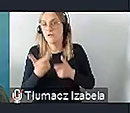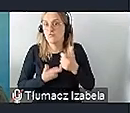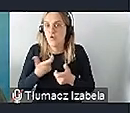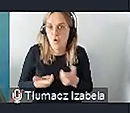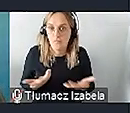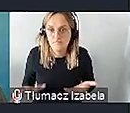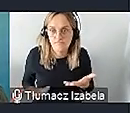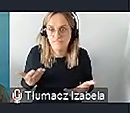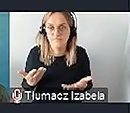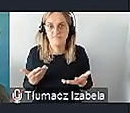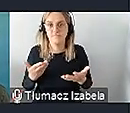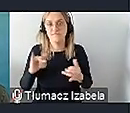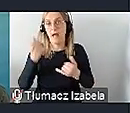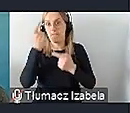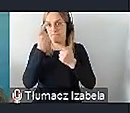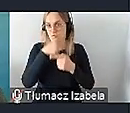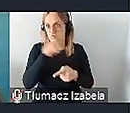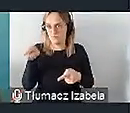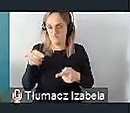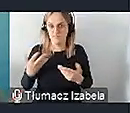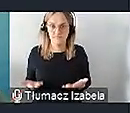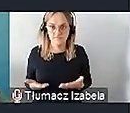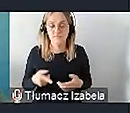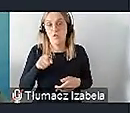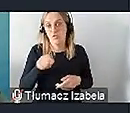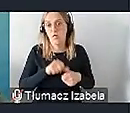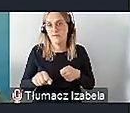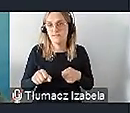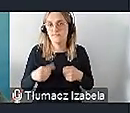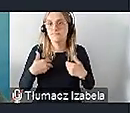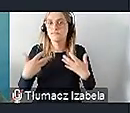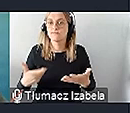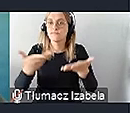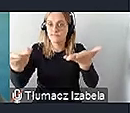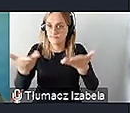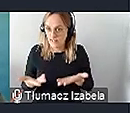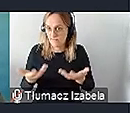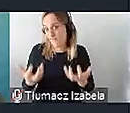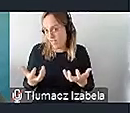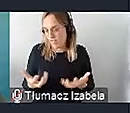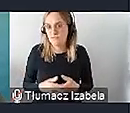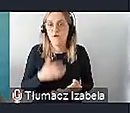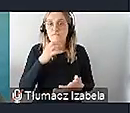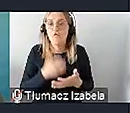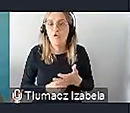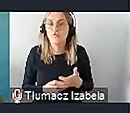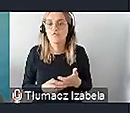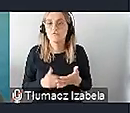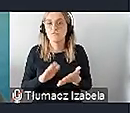w zależności od tego, jak o nim myślimy. To też jest coś, do czego chciałbym państwa zachęcić: wykorzystać obrazy do tego,